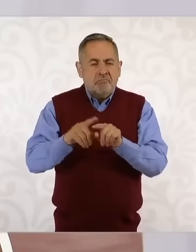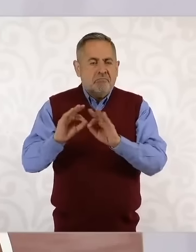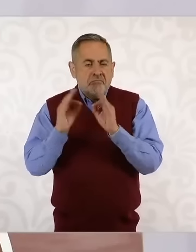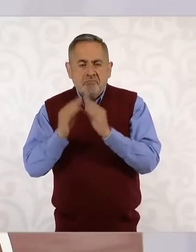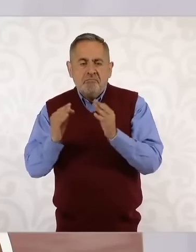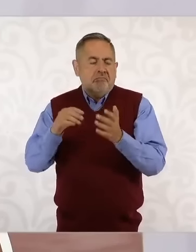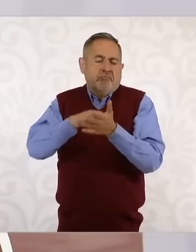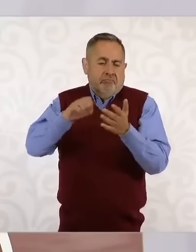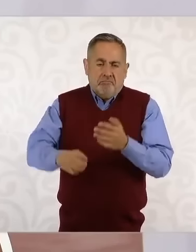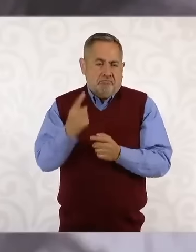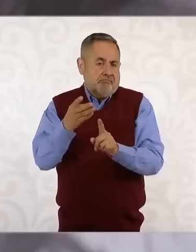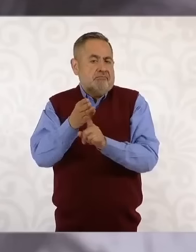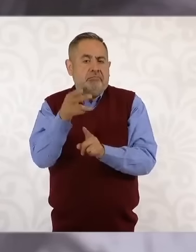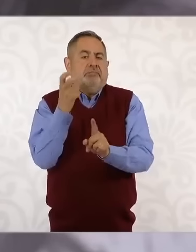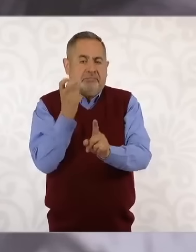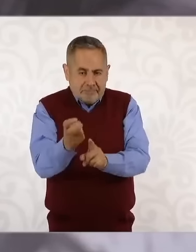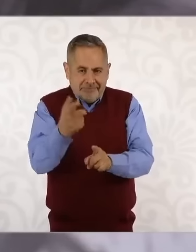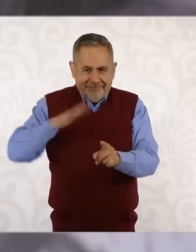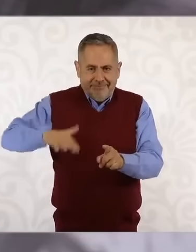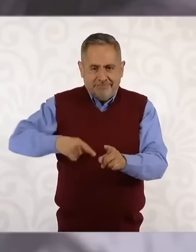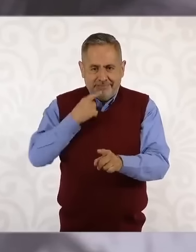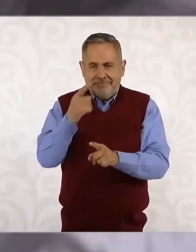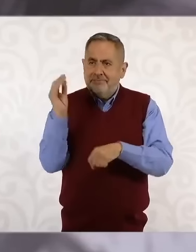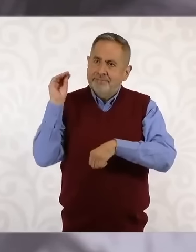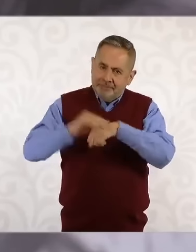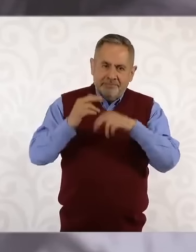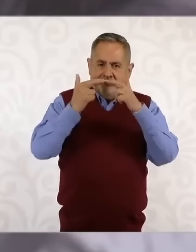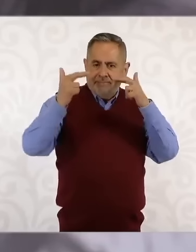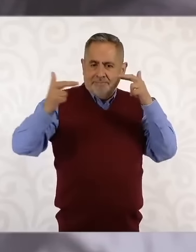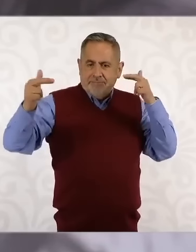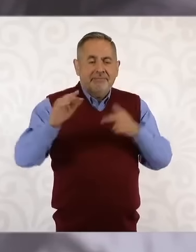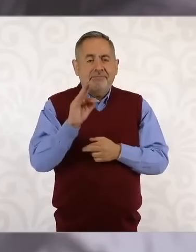como uno de ellos es precisamente el que acabas de mencionar que es la fibra E. Estamos pensando